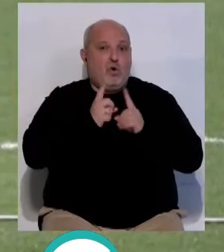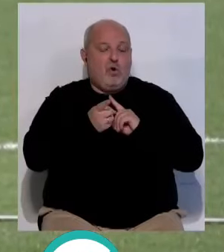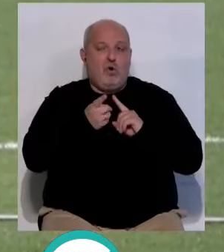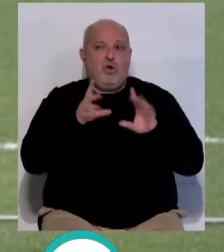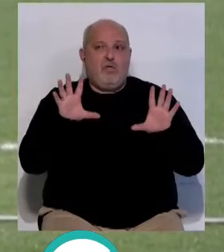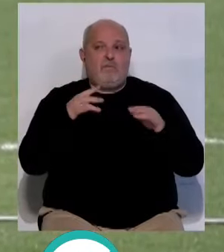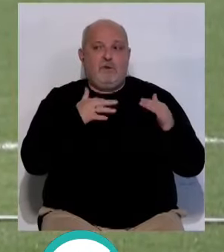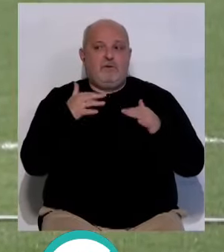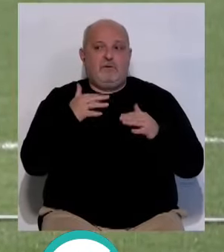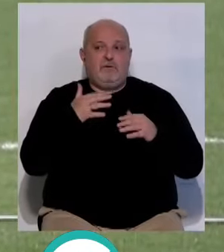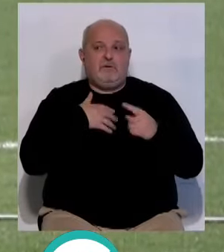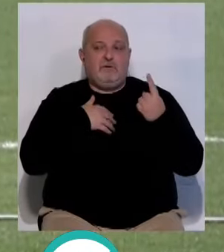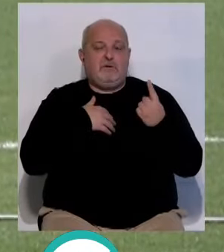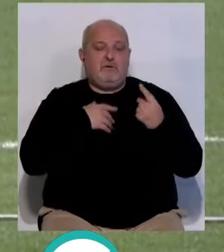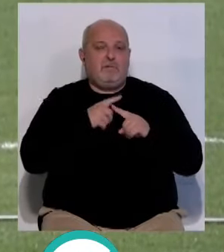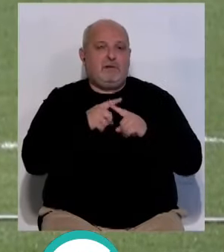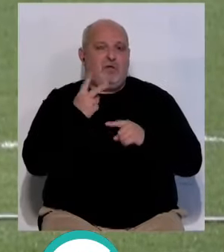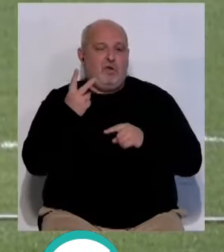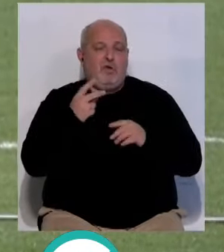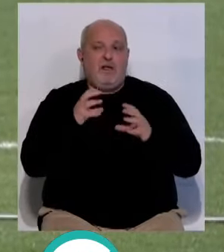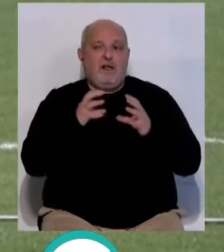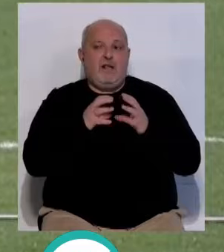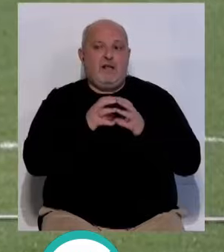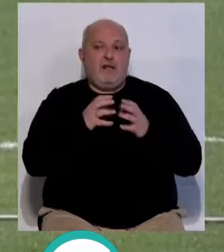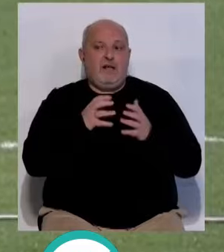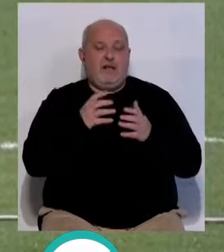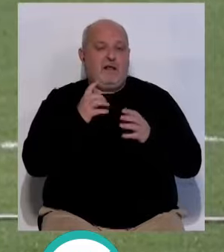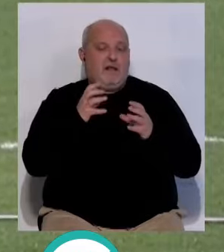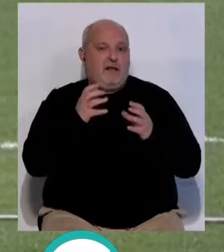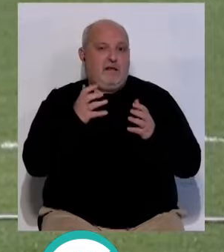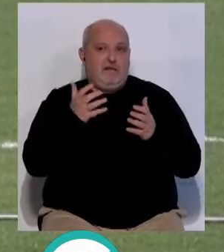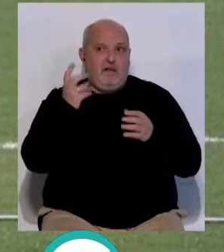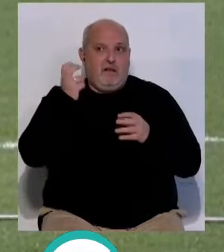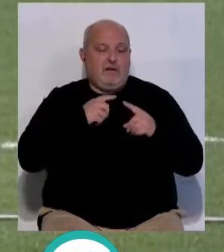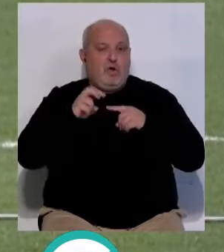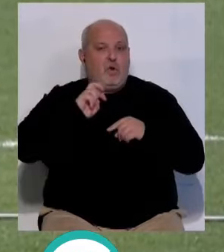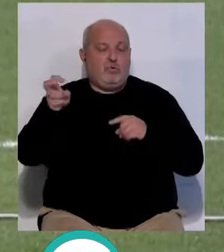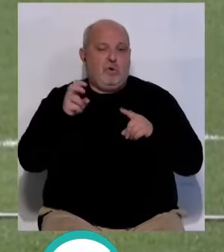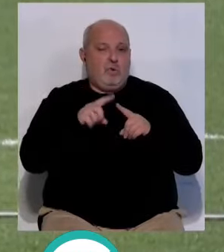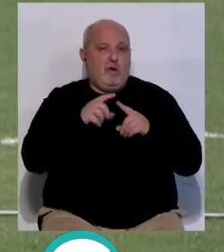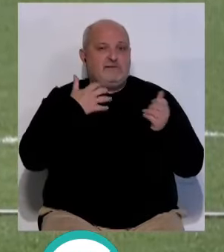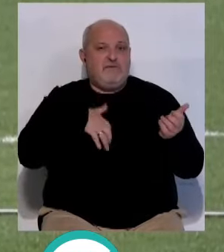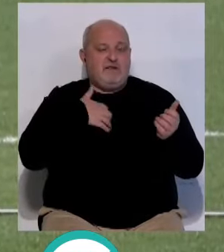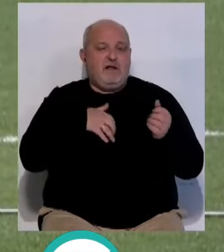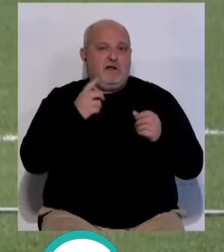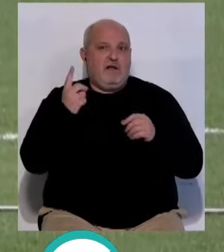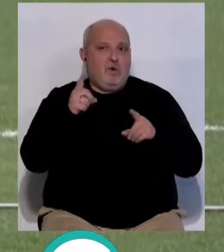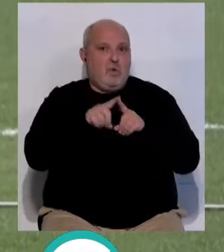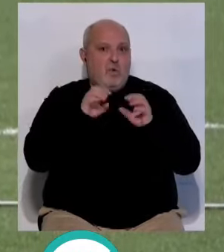partidos creo que han sido un garitano ha empatado dos y el Granada que nada más que no ha ganado el Granada que no Claro no Gan nosotros o el Sevilla con Diego Alonso lo ha pasado igual o sea que yo